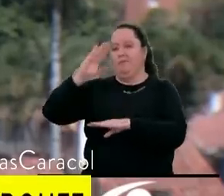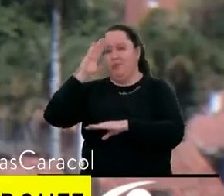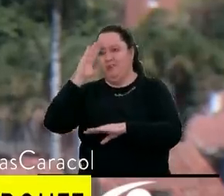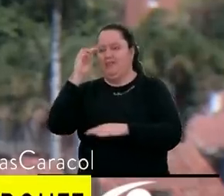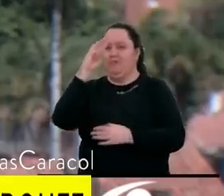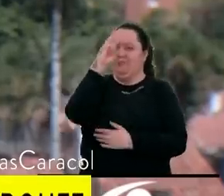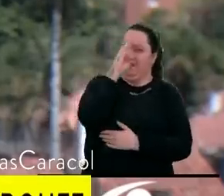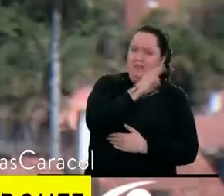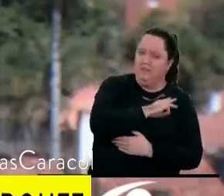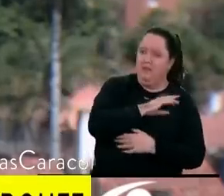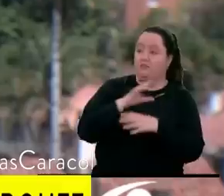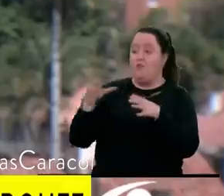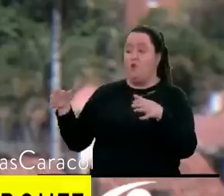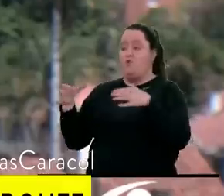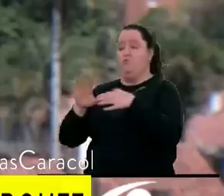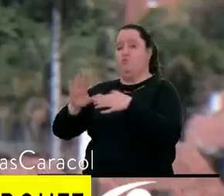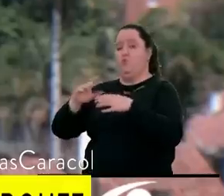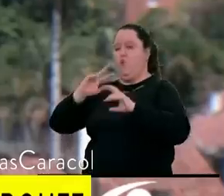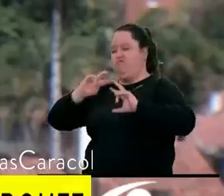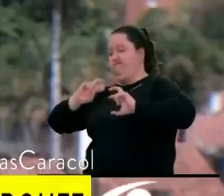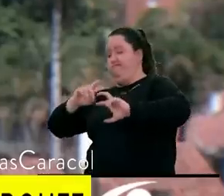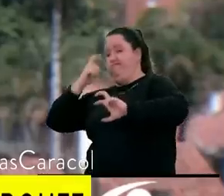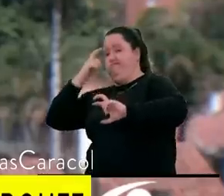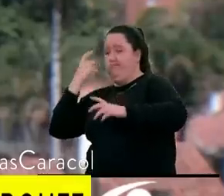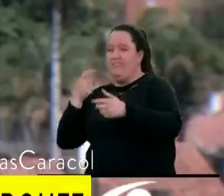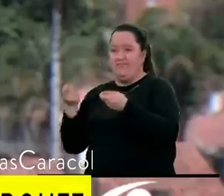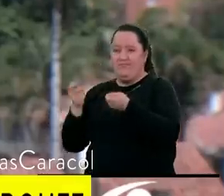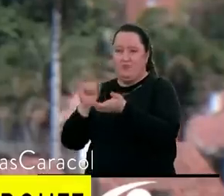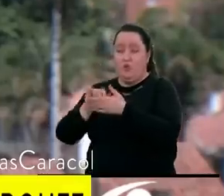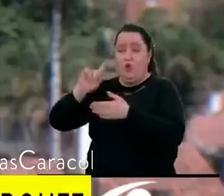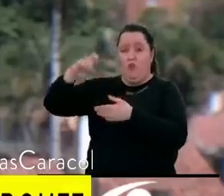))) fue sobre esto hemos